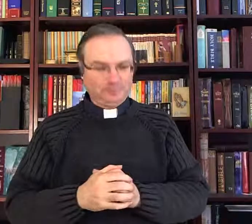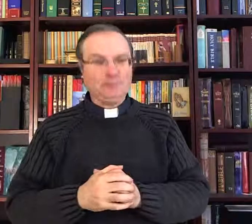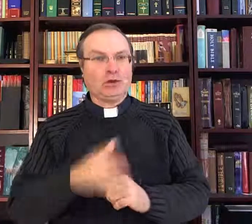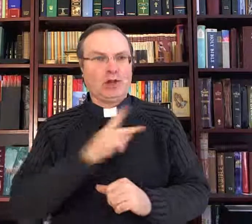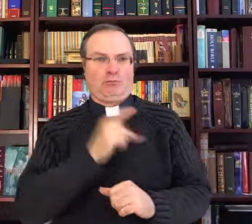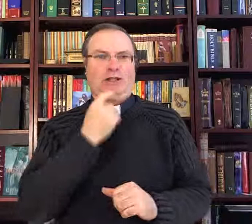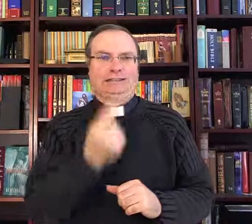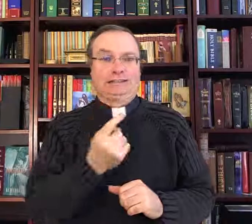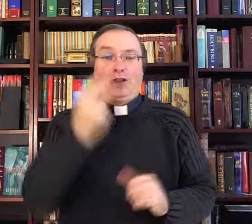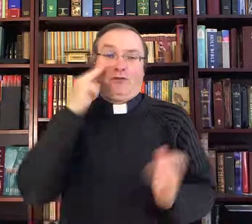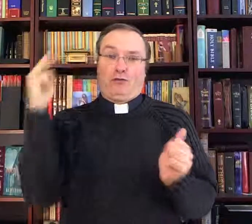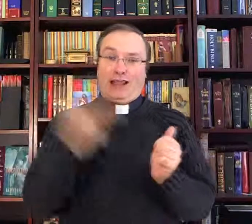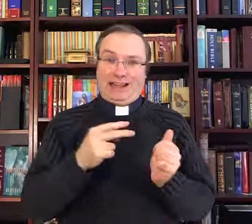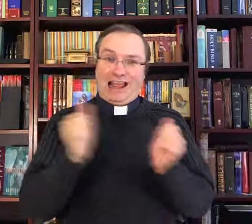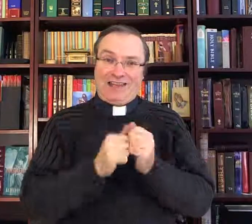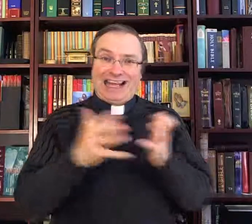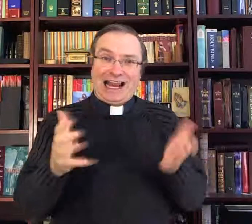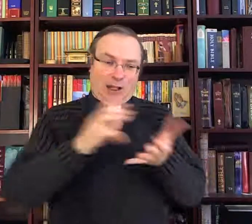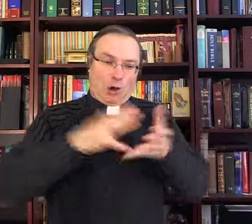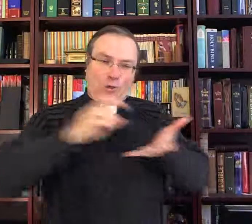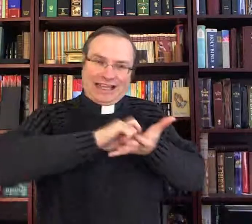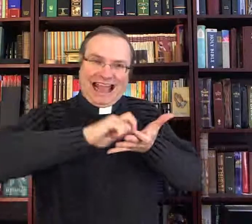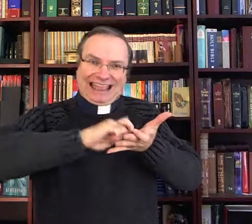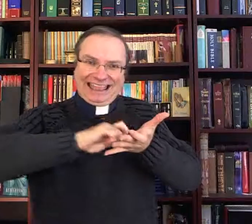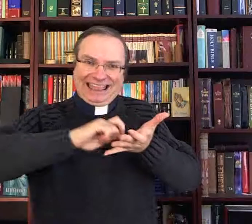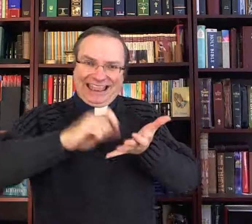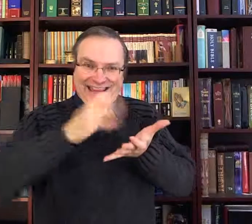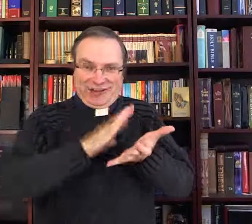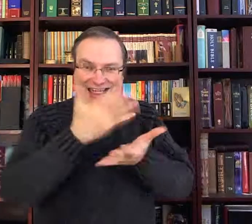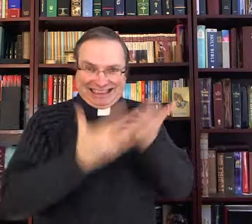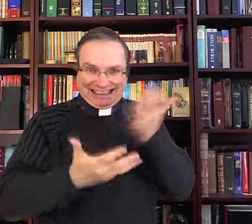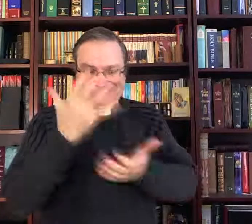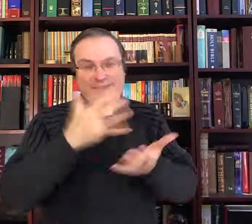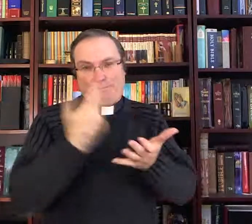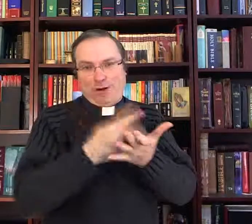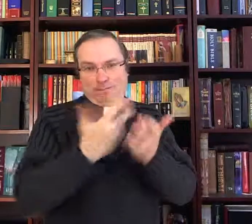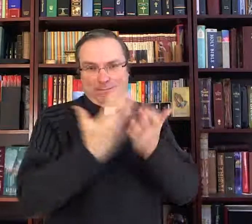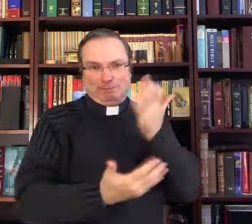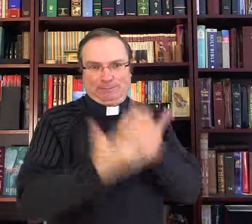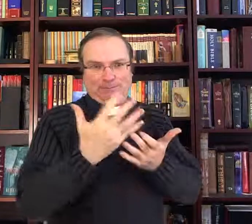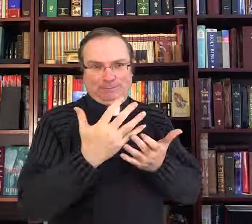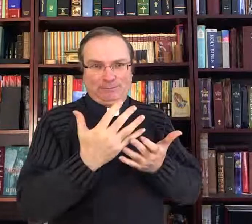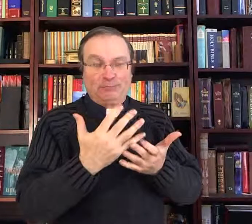Paul disait: Voyez avec quelles grosses lettres je vous ai écrit de ma propre main.